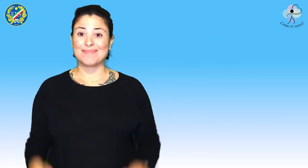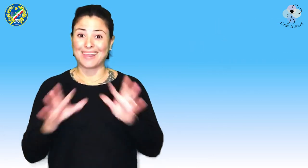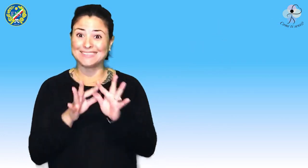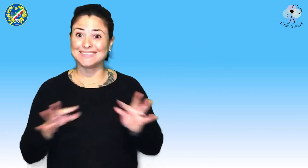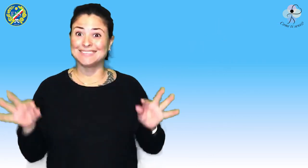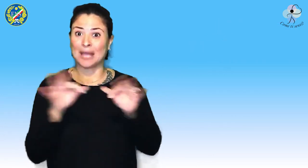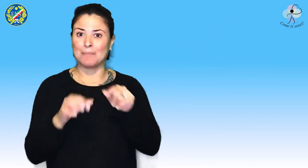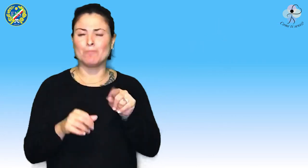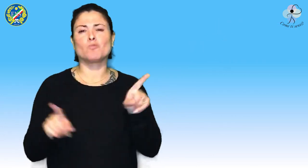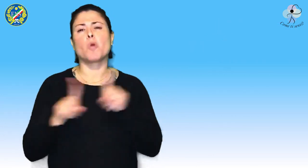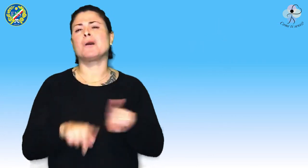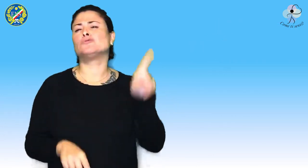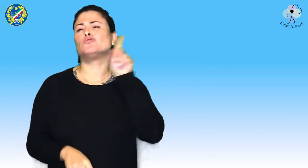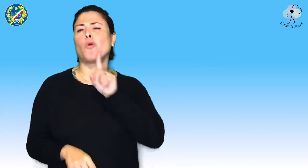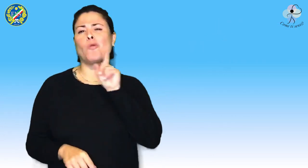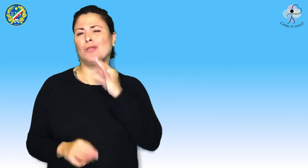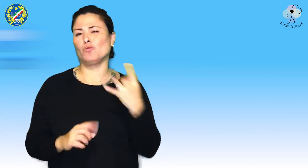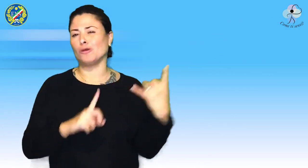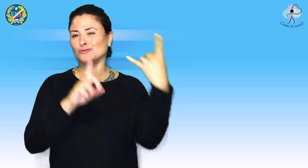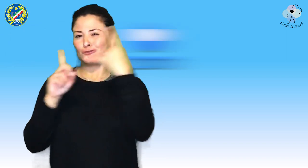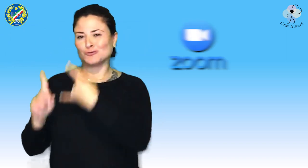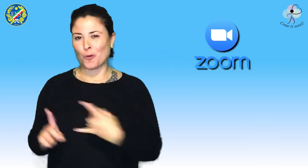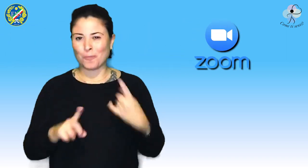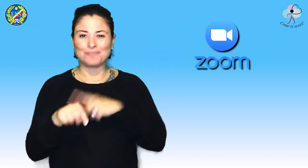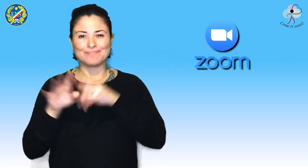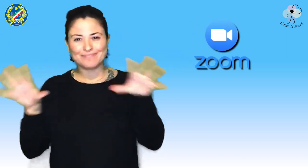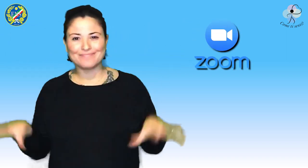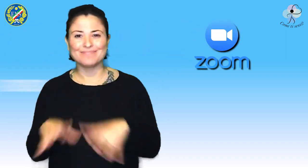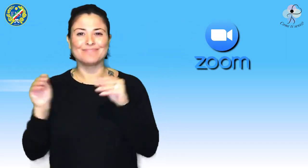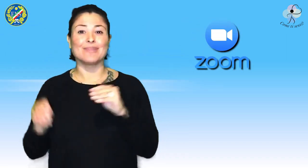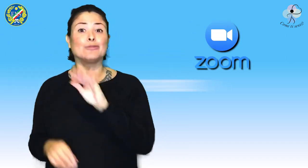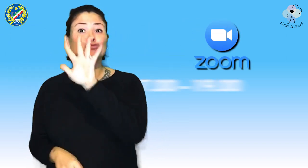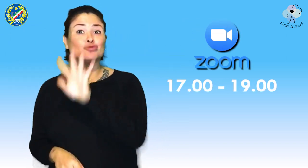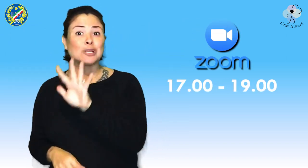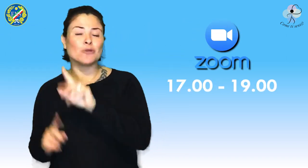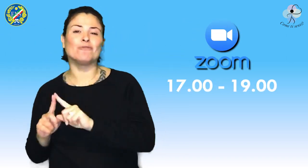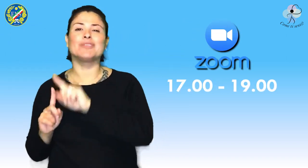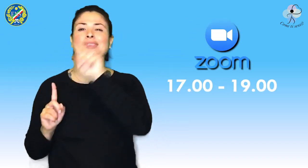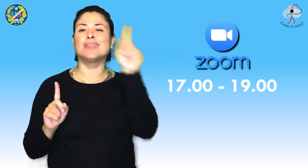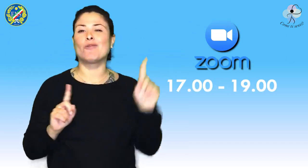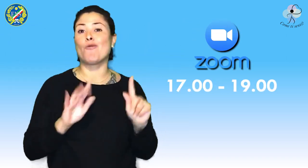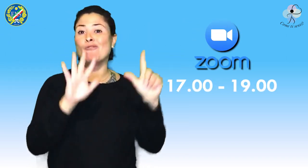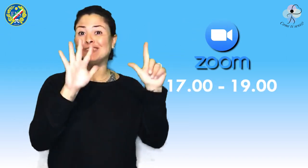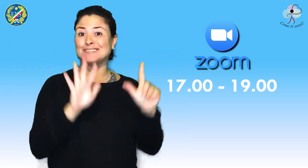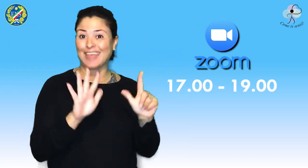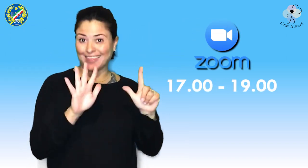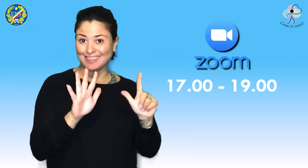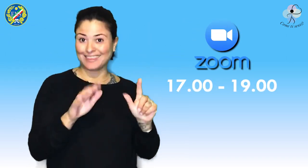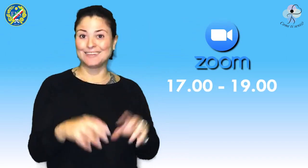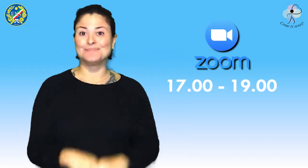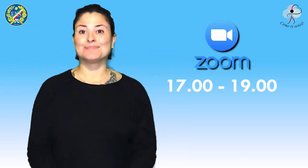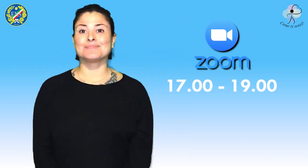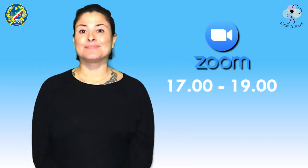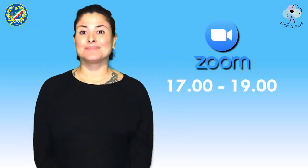Tutti e 3 gli incontri saranno sulla piattaforma ZOOM dalle 17 alle 19.